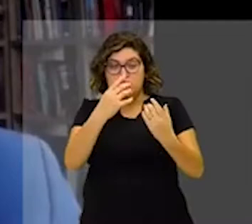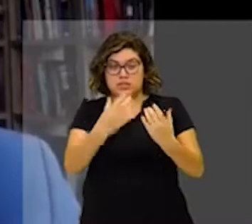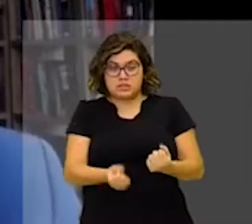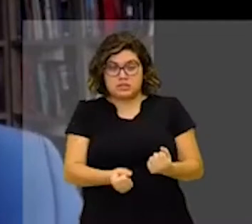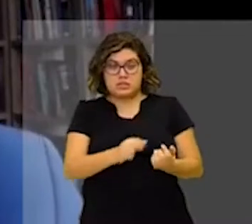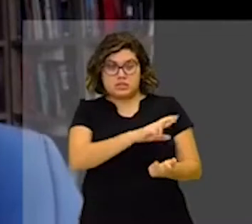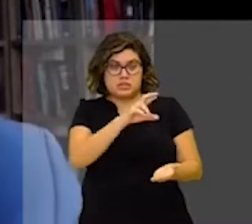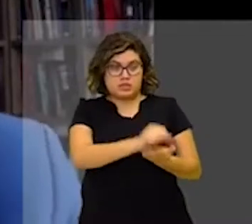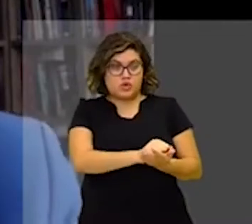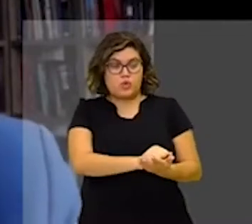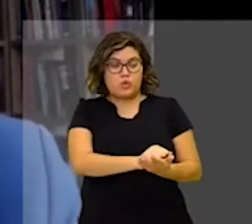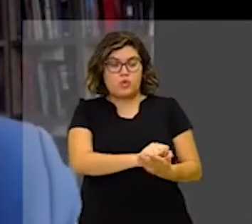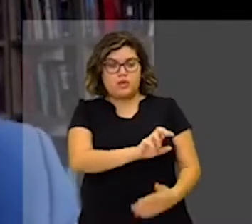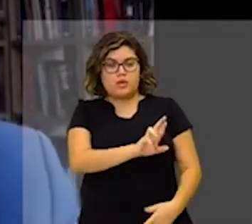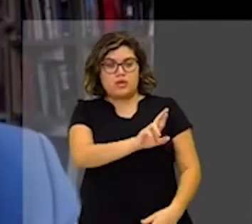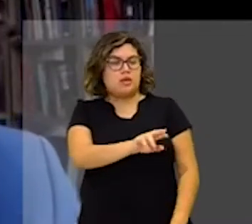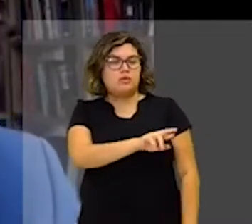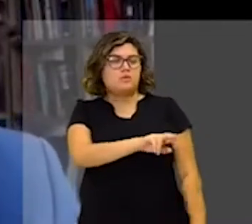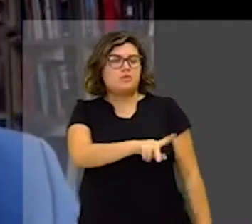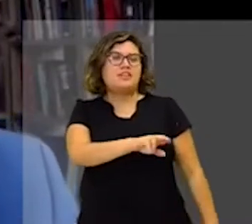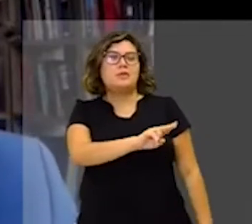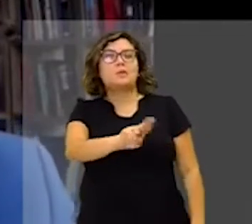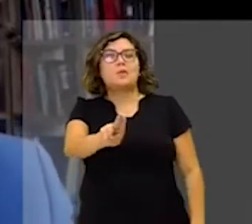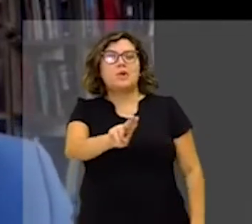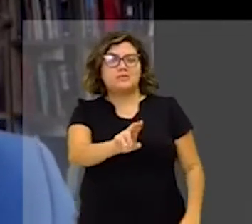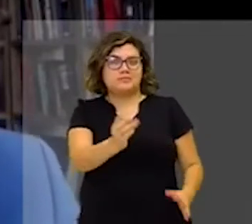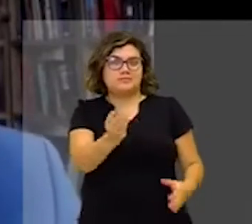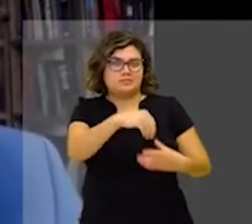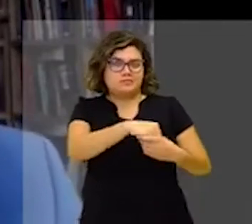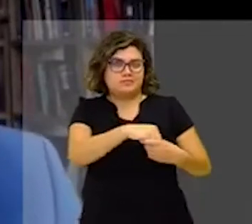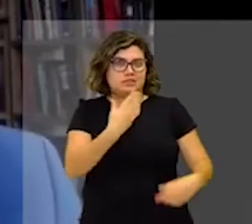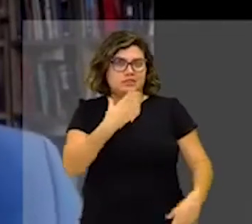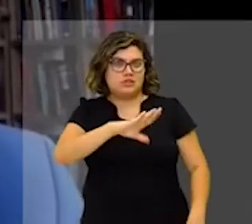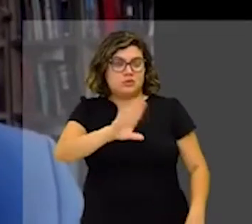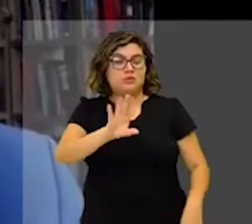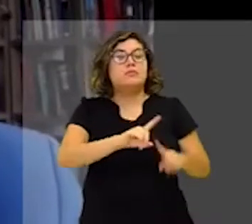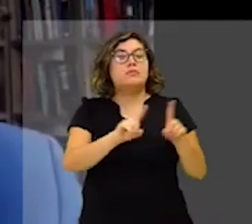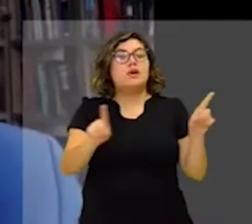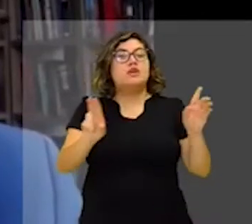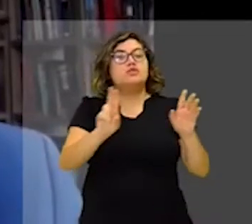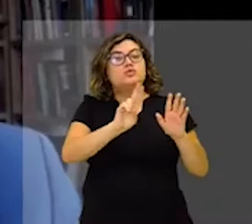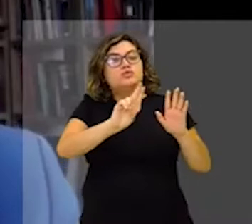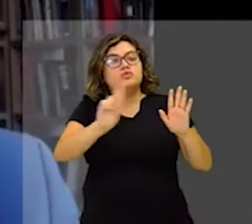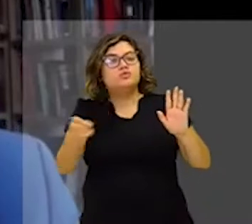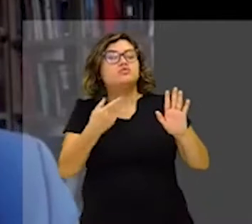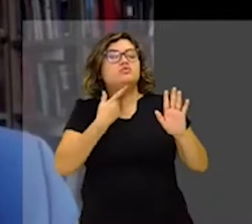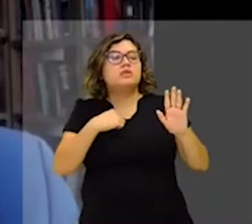a Rigor Não era nem do registro da candidatura mas o nome que se pretendia colocado no registro